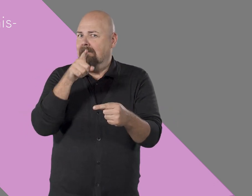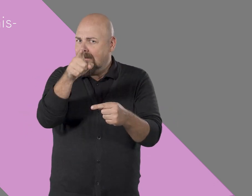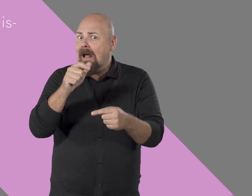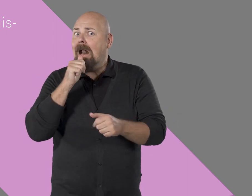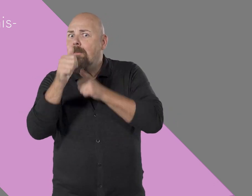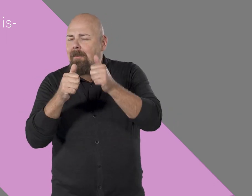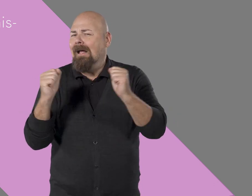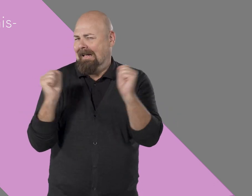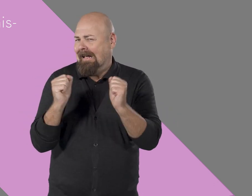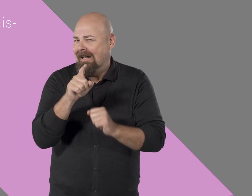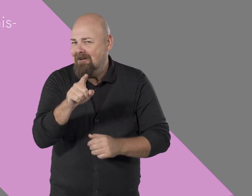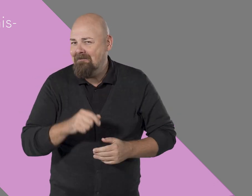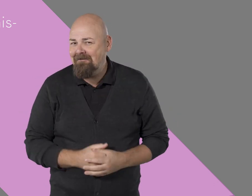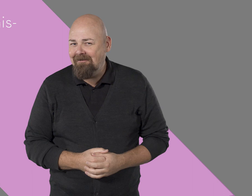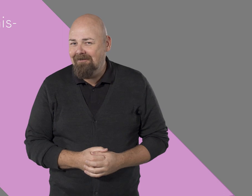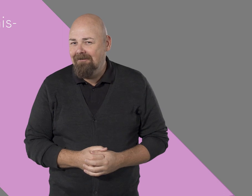ja leireille ilmoittautumisen kanssa alkaa olla jo kiire.